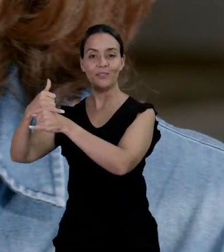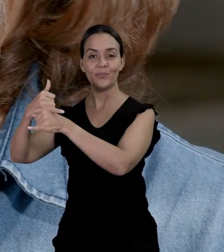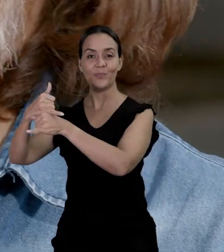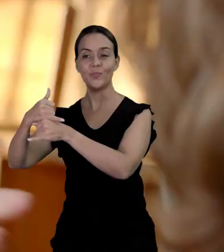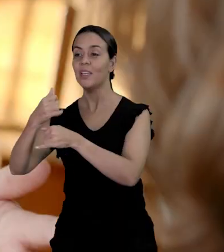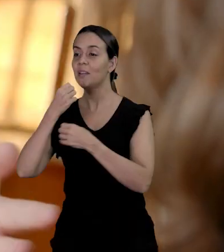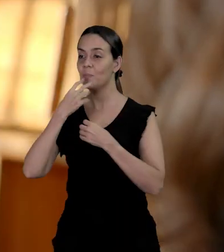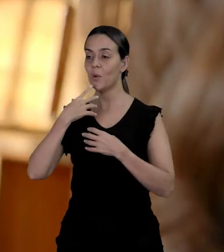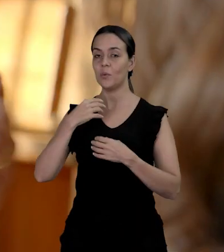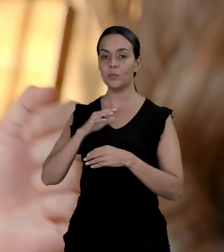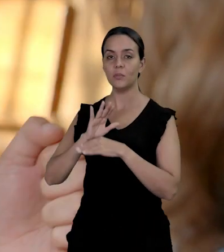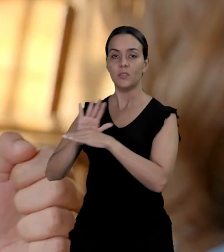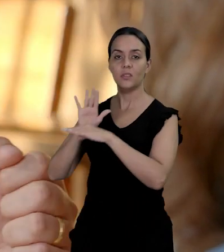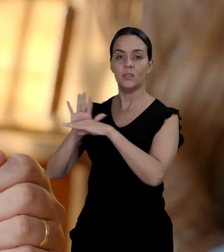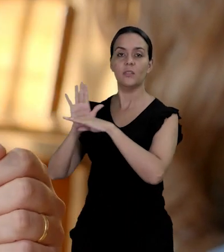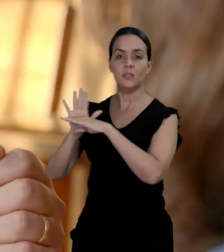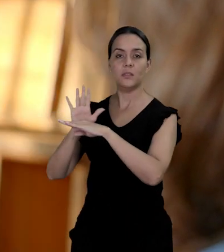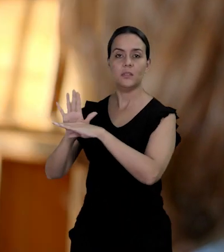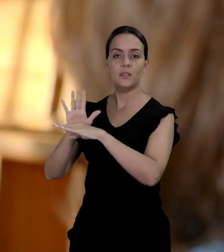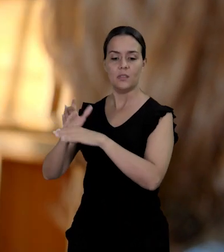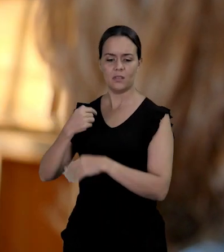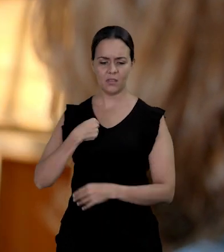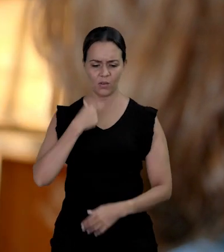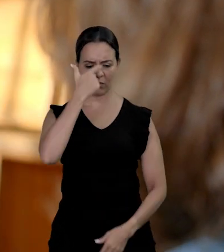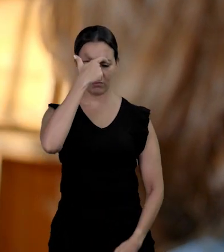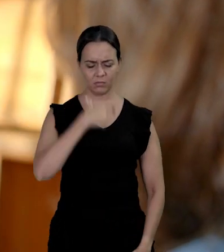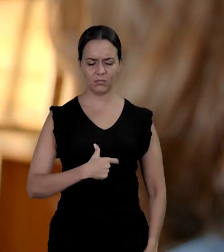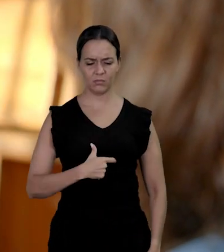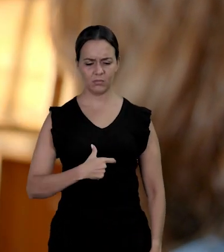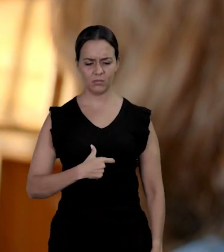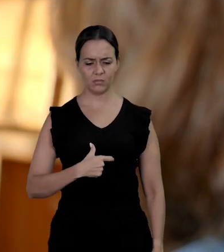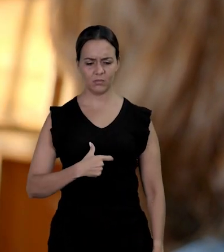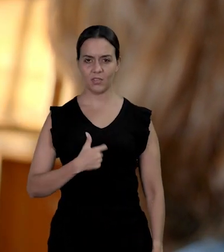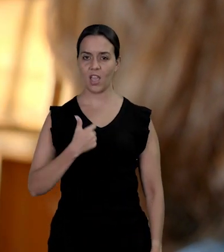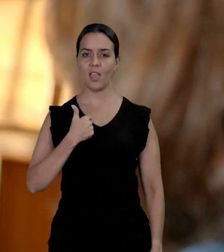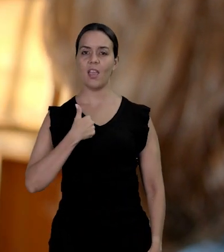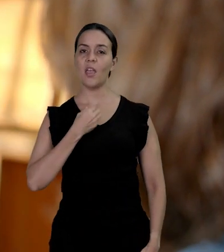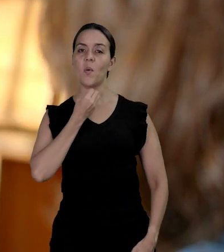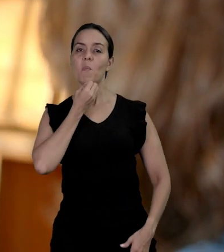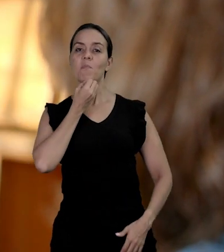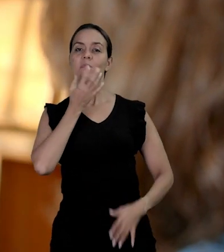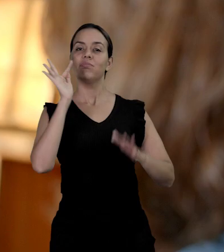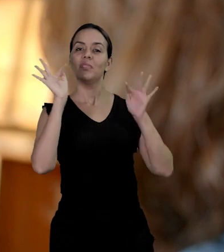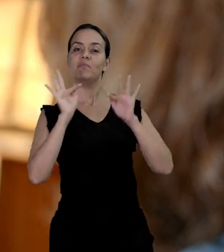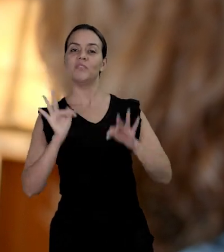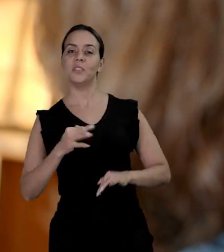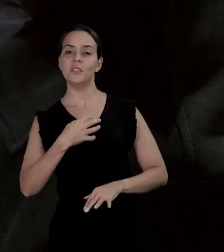Eu posso dizer para você: você é muito bem-sucedido, mas isso é baseado em mim. Você não tem como dizer para você mesmo: Eu sou bem-sucedido.